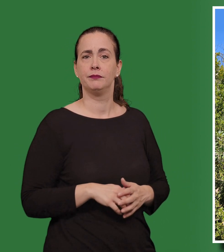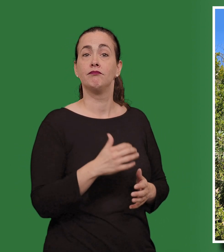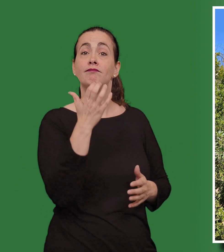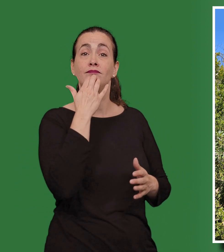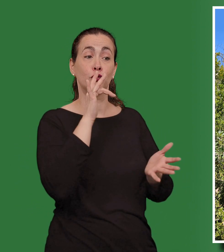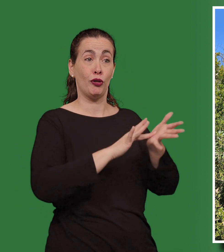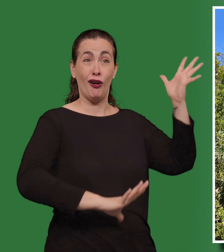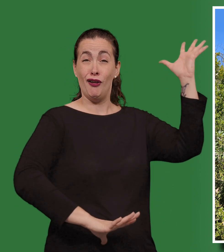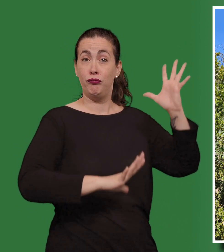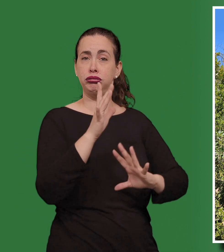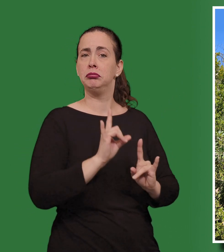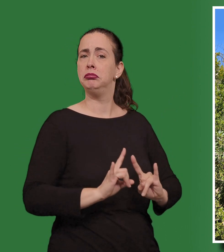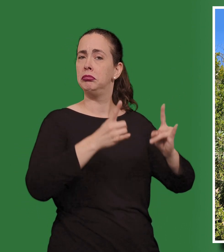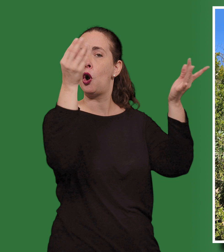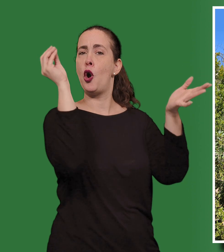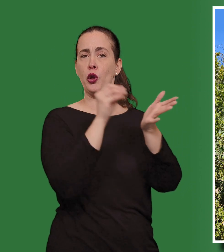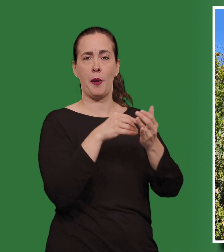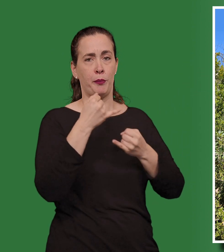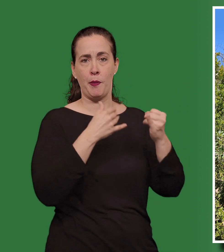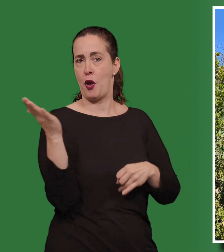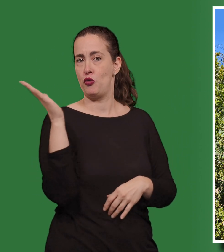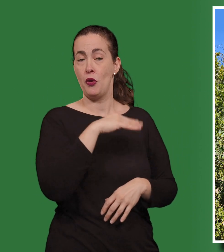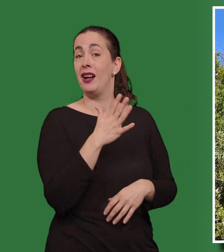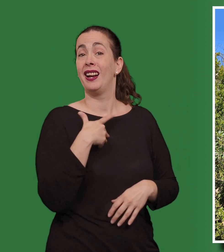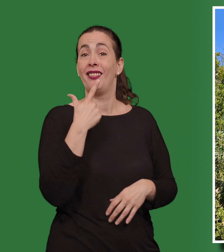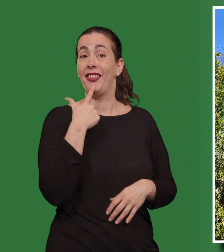Té una remarcable capacitat de rebrot després d'un incendi,